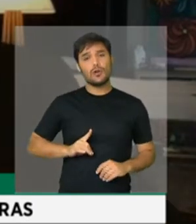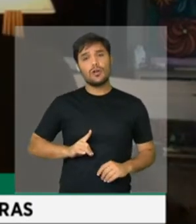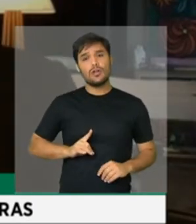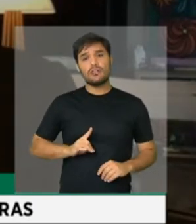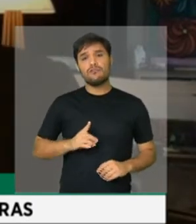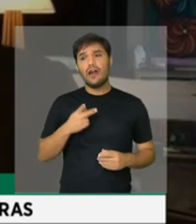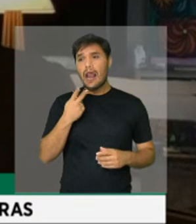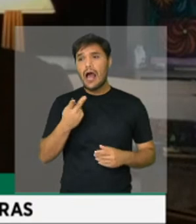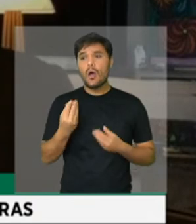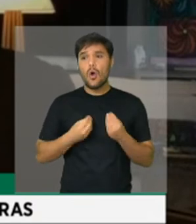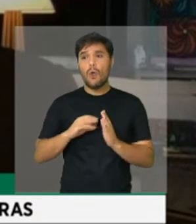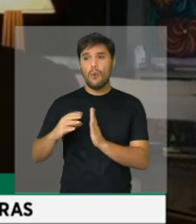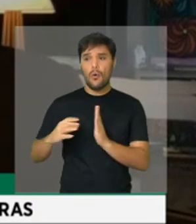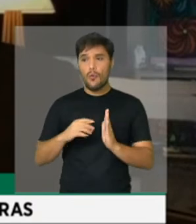TIVEMOS O DIREITO DE DIZER